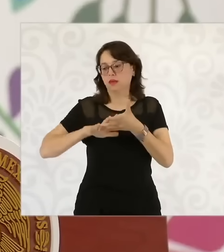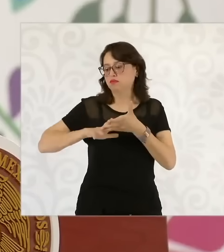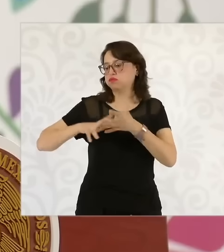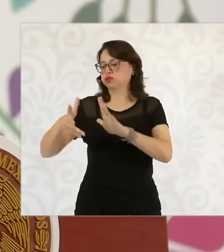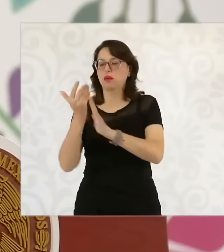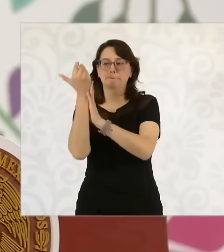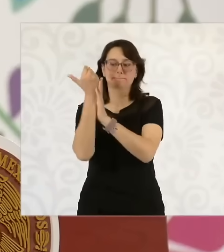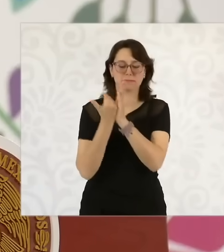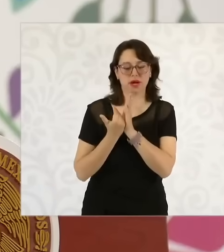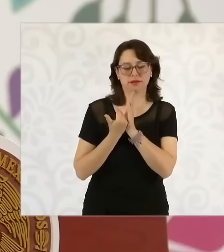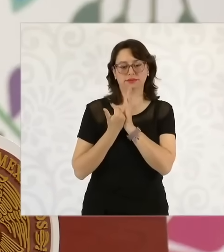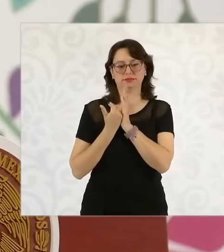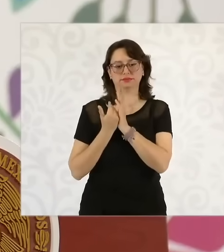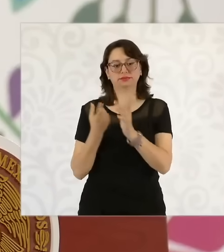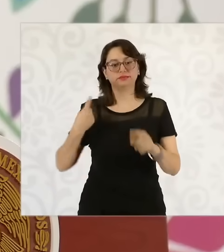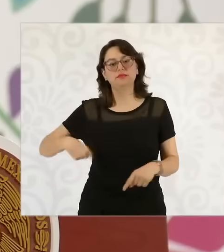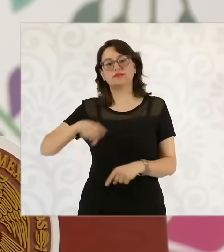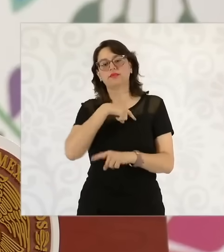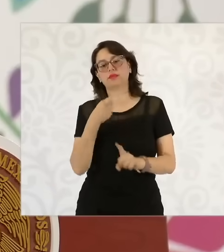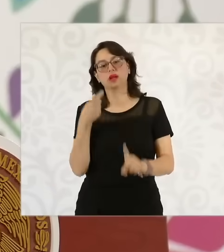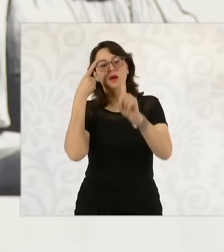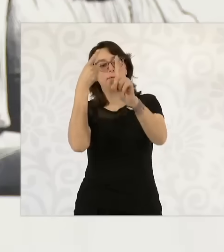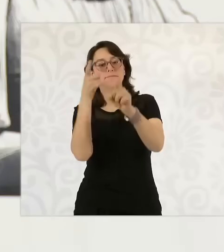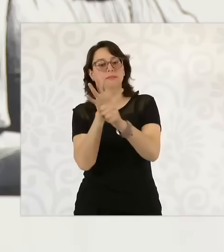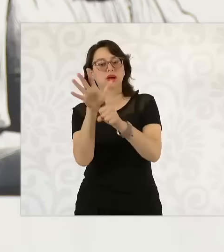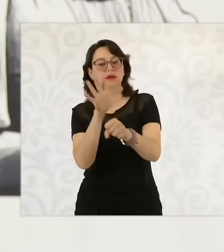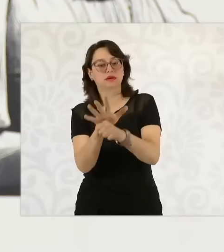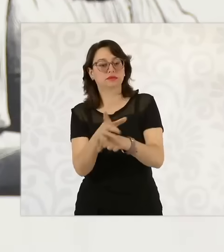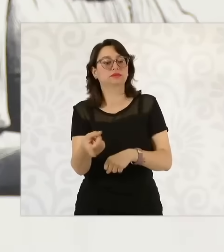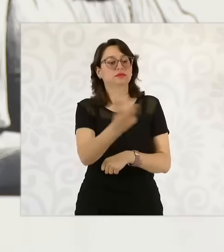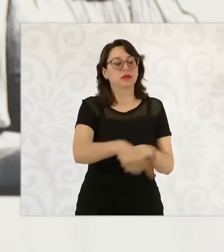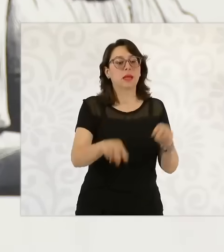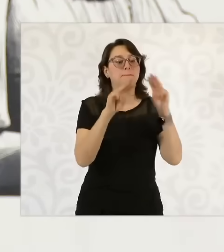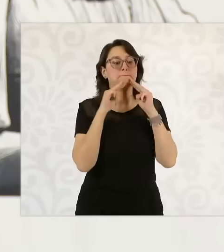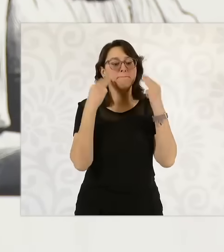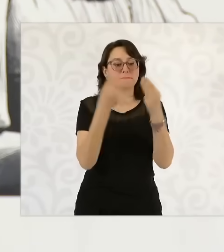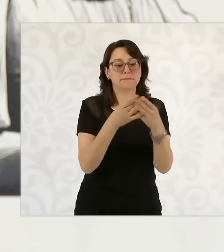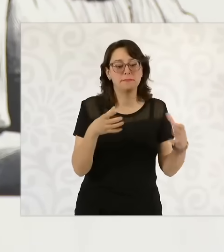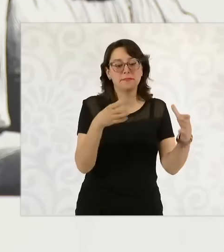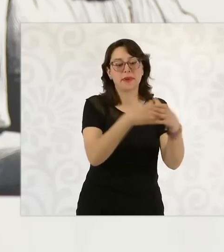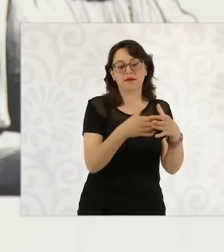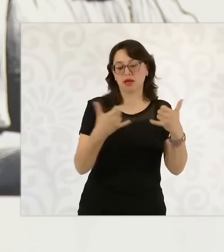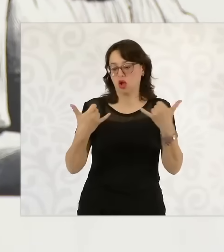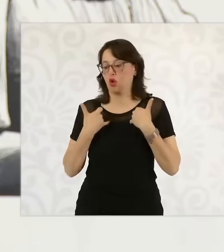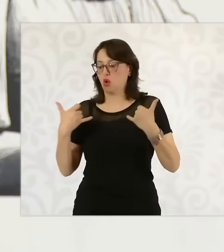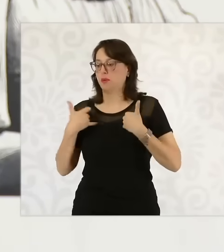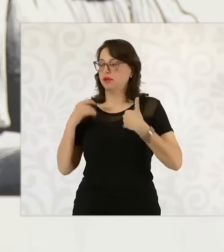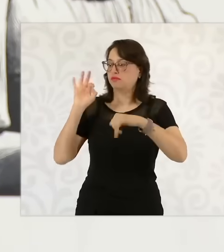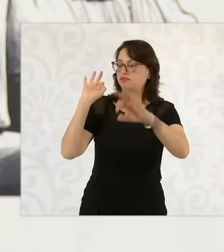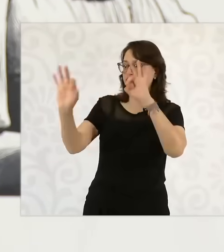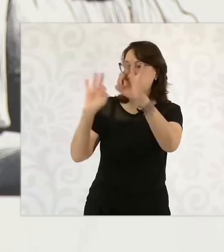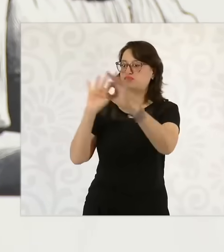objetivo es que ningún joven se acerque a un grupo delictivo y nuestro objetivo es que no mueran